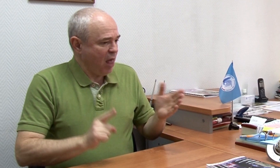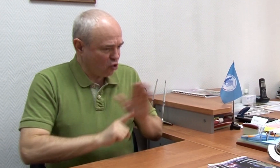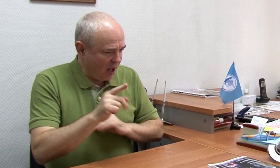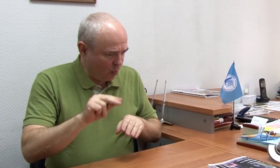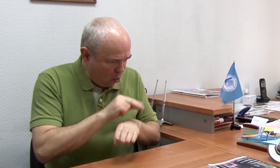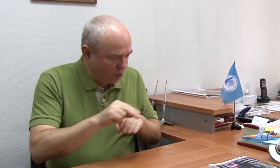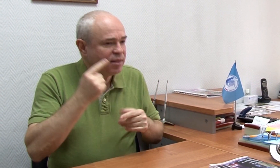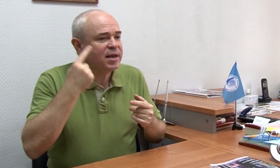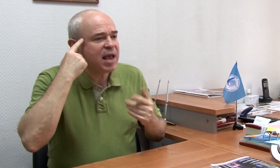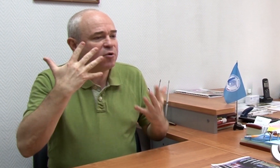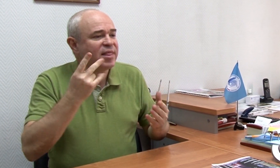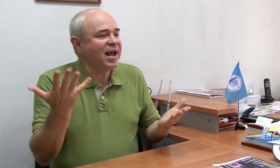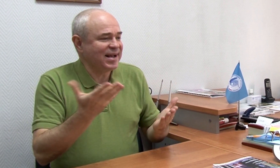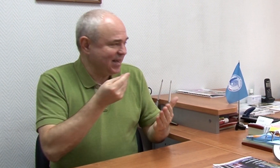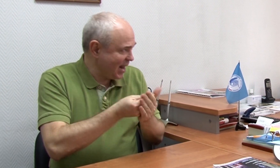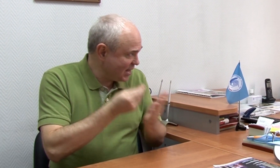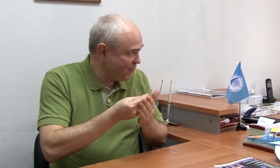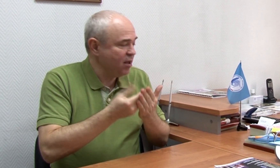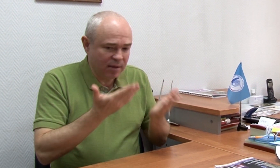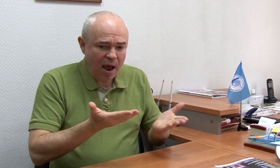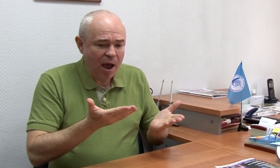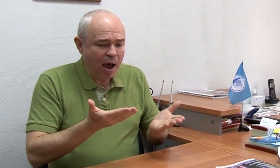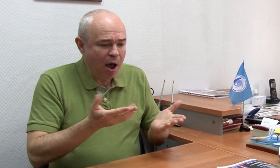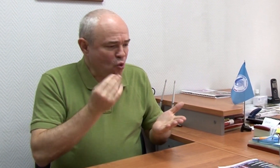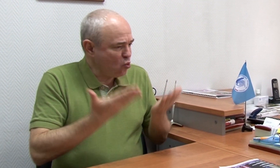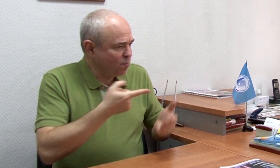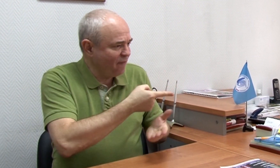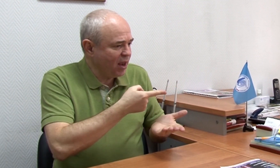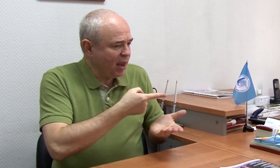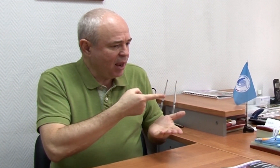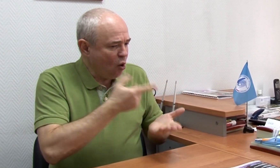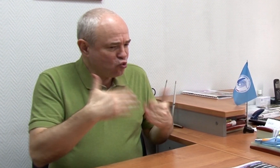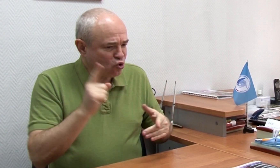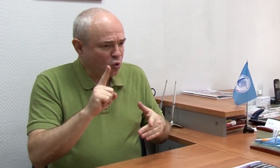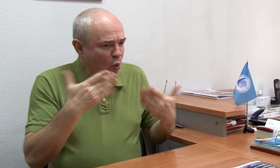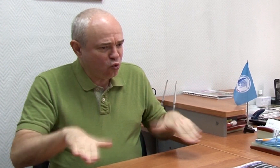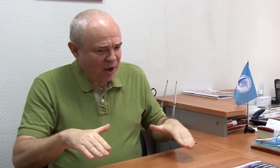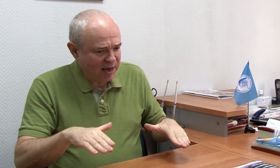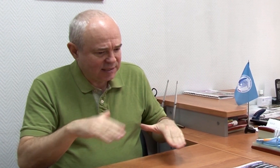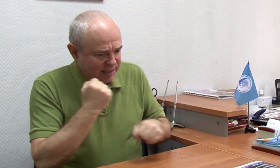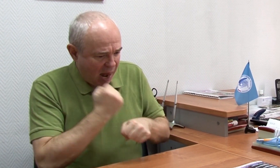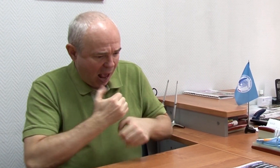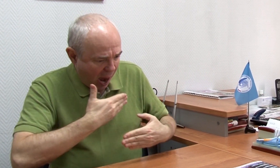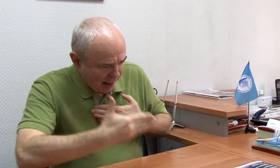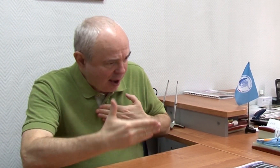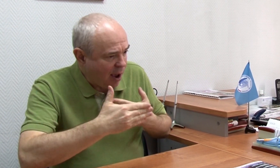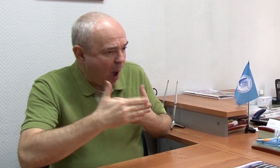Вот начали ремонт. Ясно, на какие средства. Да... Но, может быть, вы что-то уже сделали?